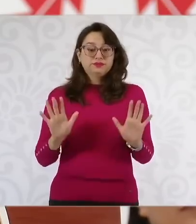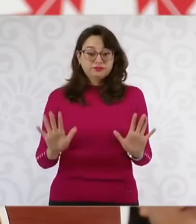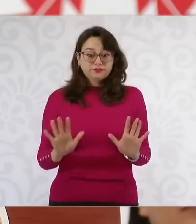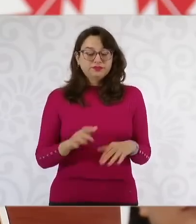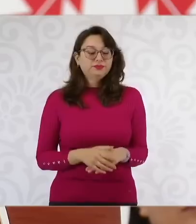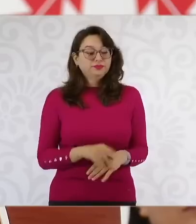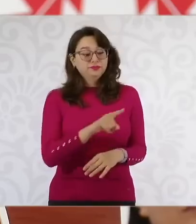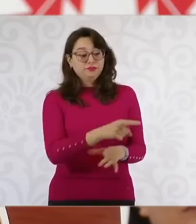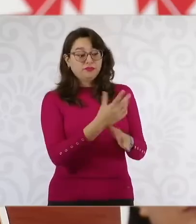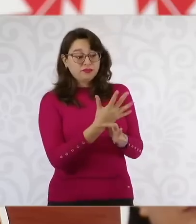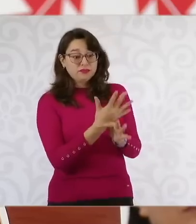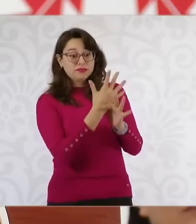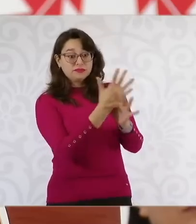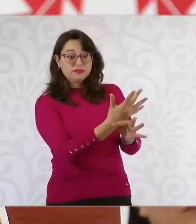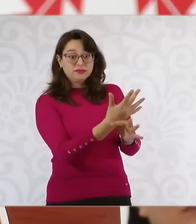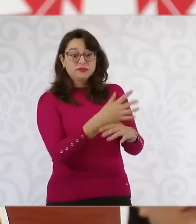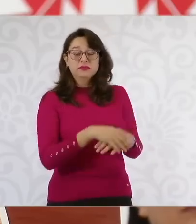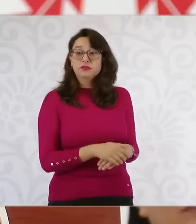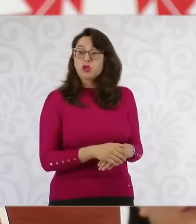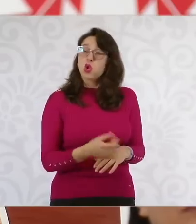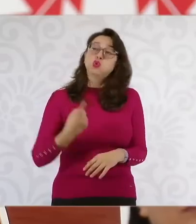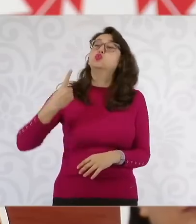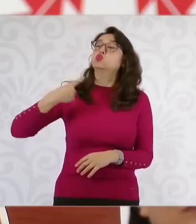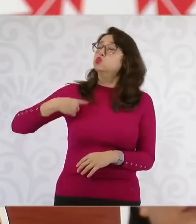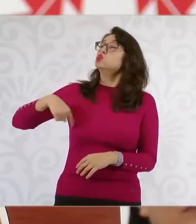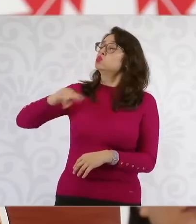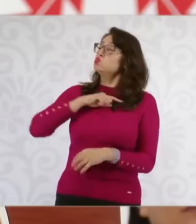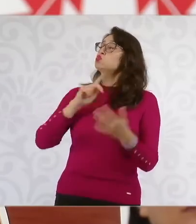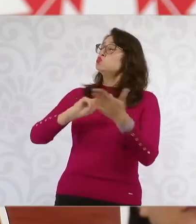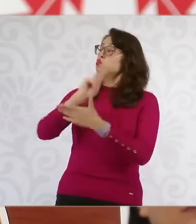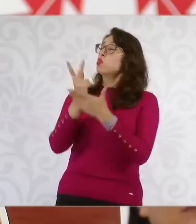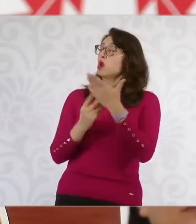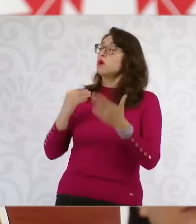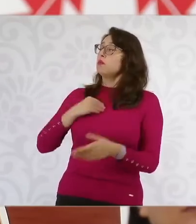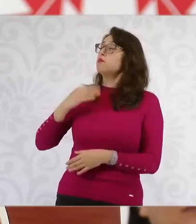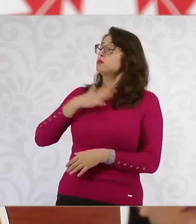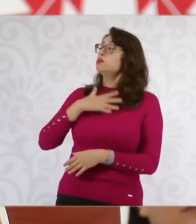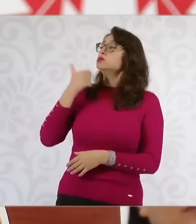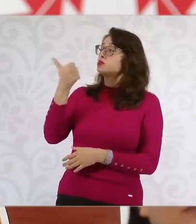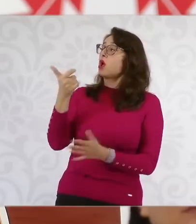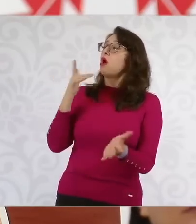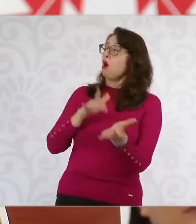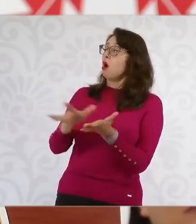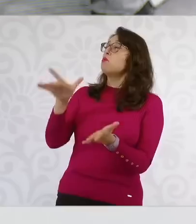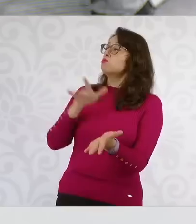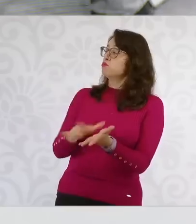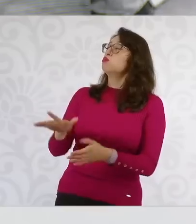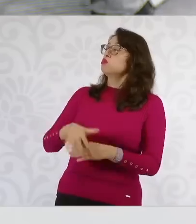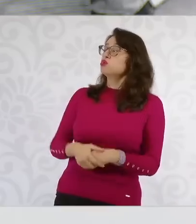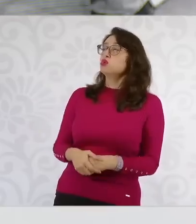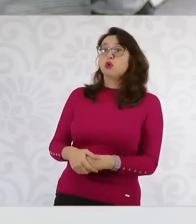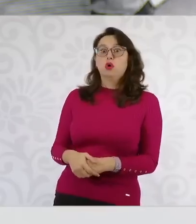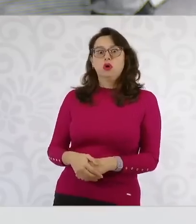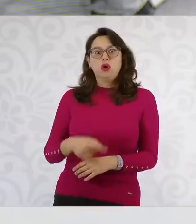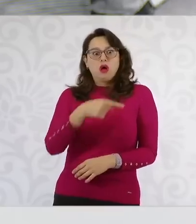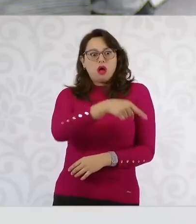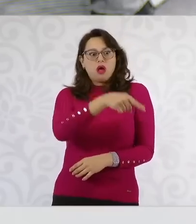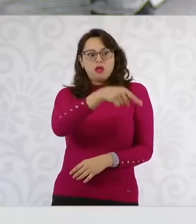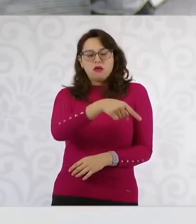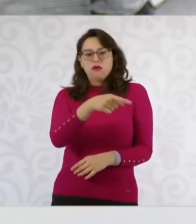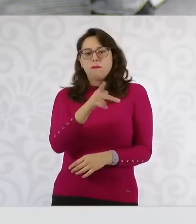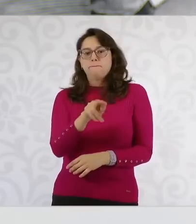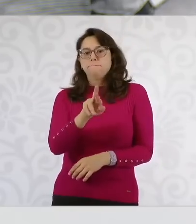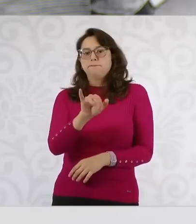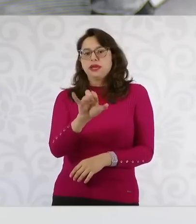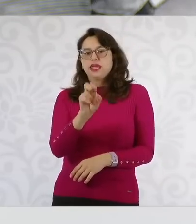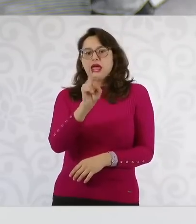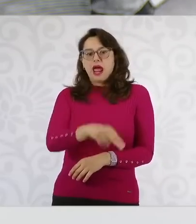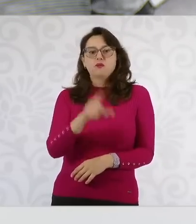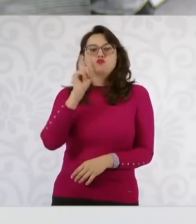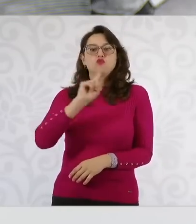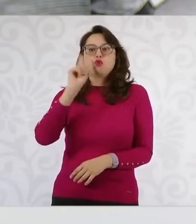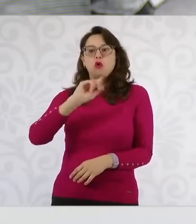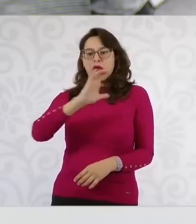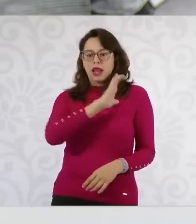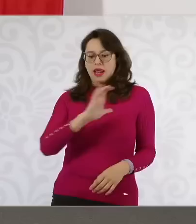sociales la candidata del prian Se sacó sangre para firmar de que estaba a favor